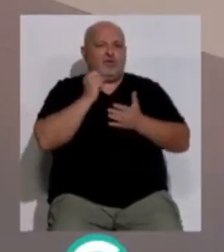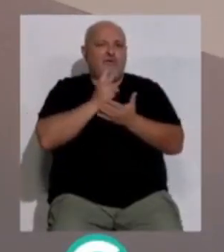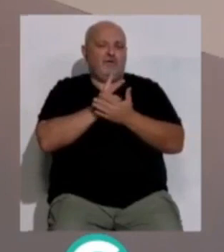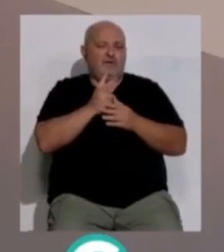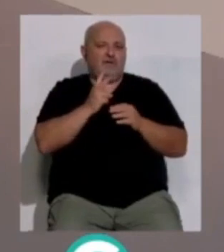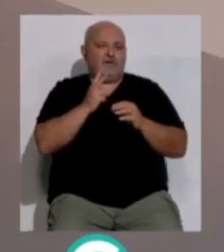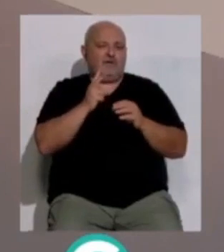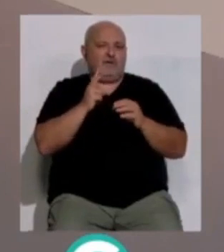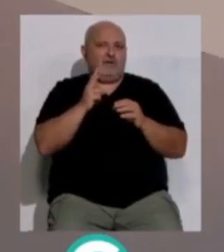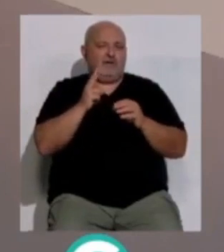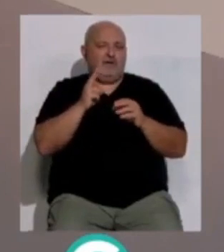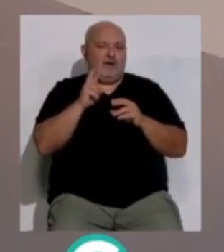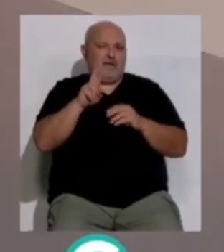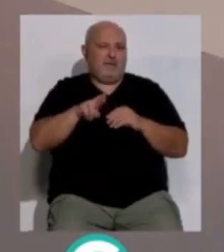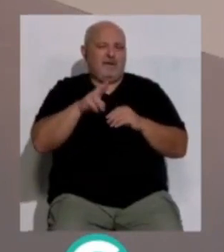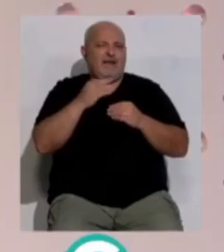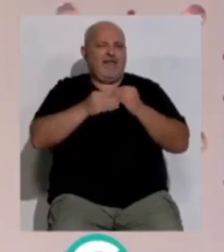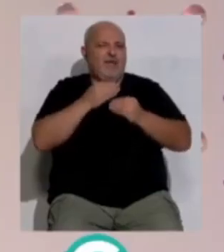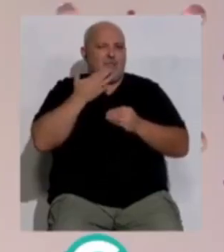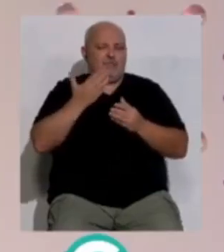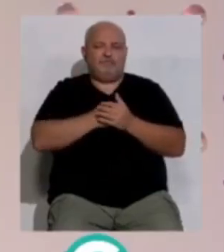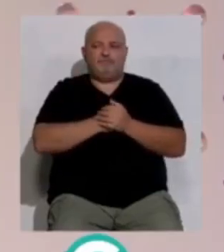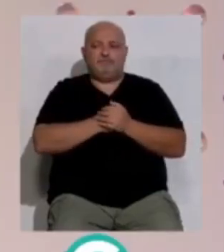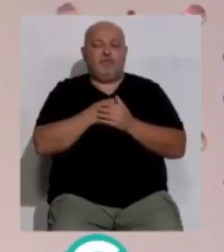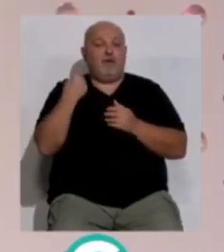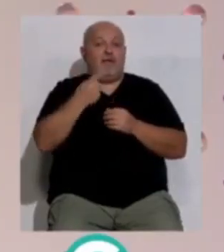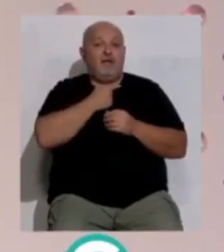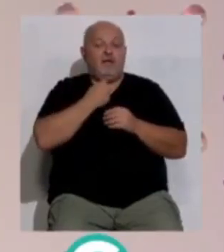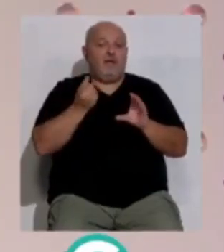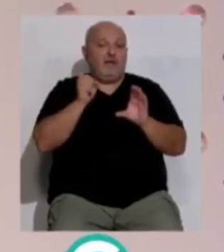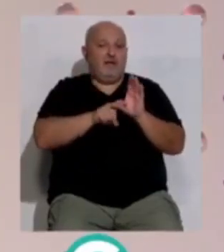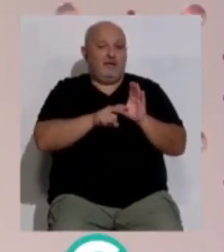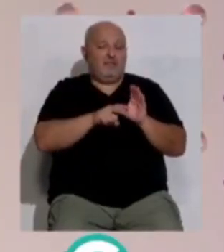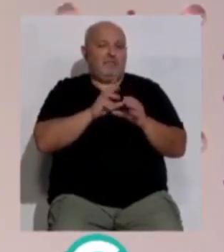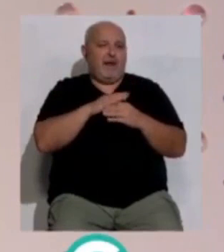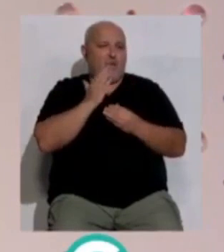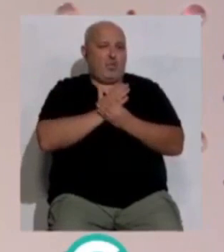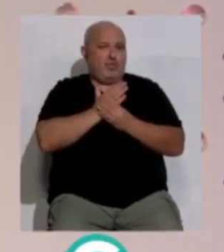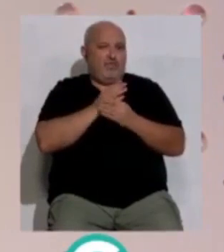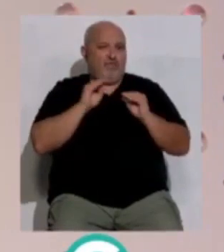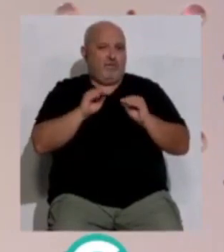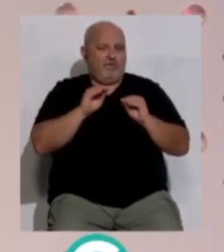en esa difusión que tienen que hacer Bueno lo que tiene que hacer es inscribirse Solicitar a una y